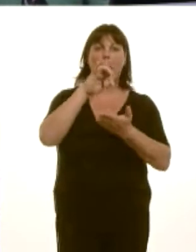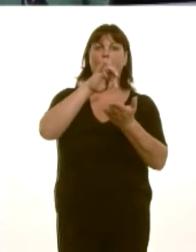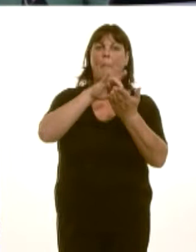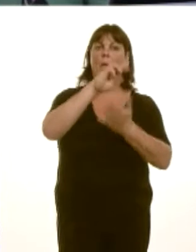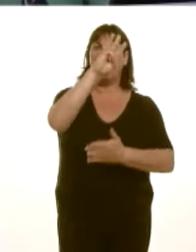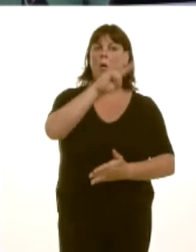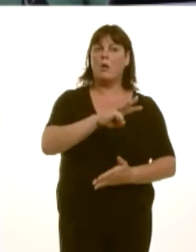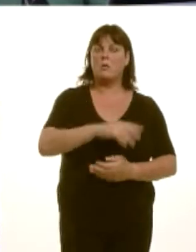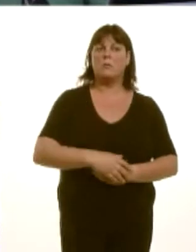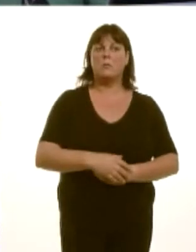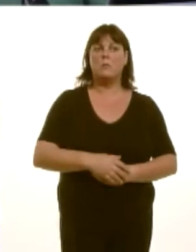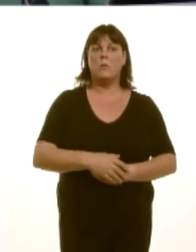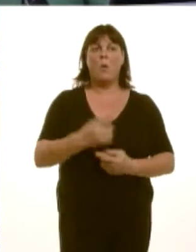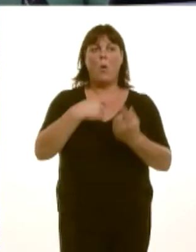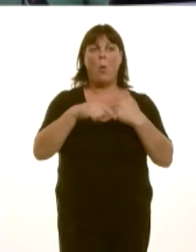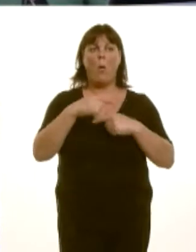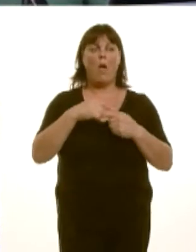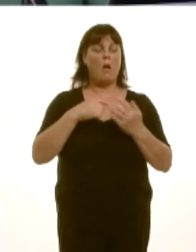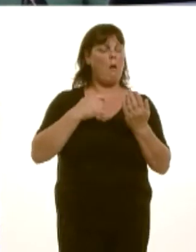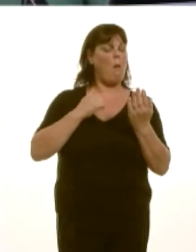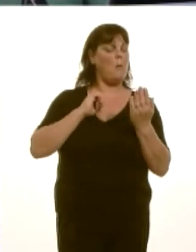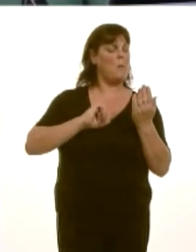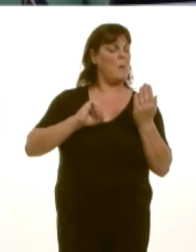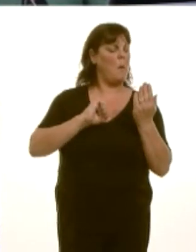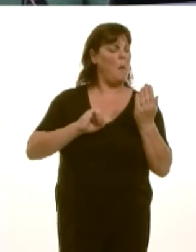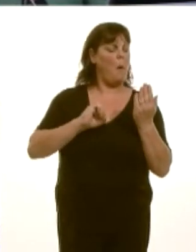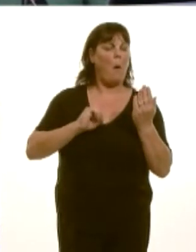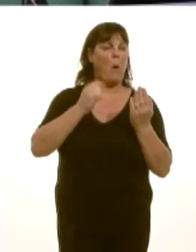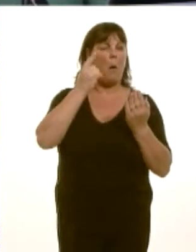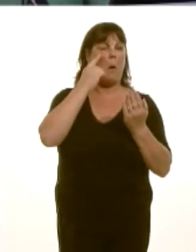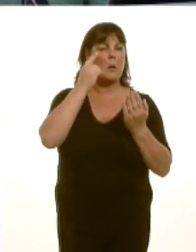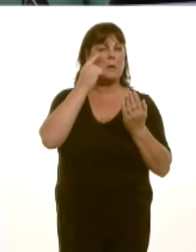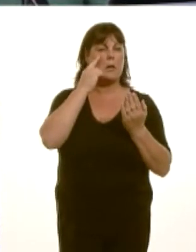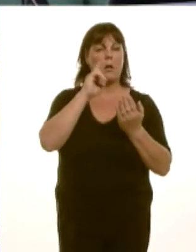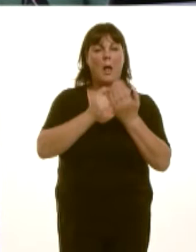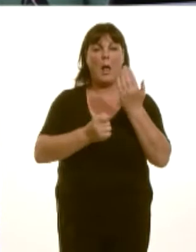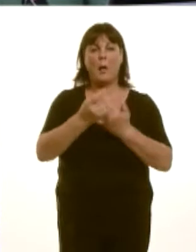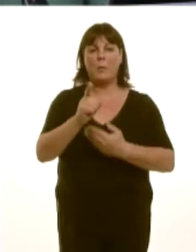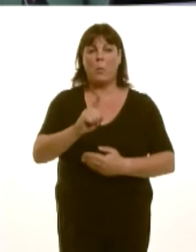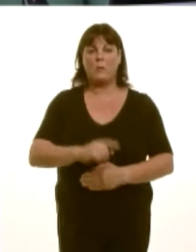A wnaiff y Prif Weinidog ddatganiad am ei flaenoriaethau ar gyfer trafnidiaeth yng ngorllewin